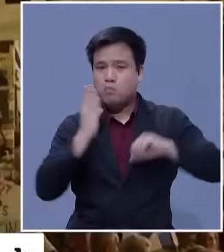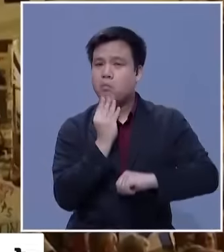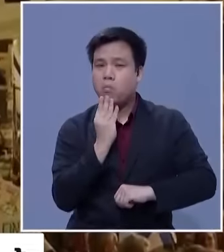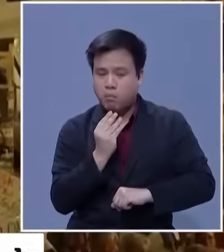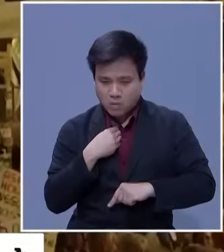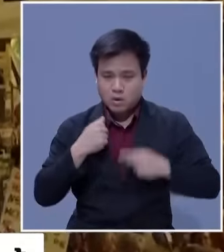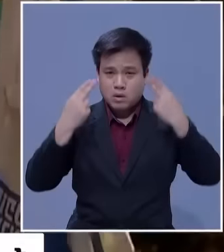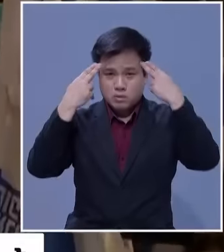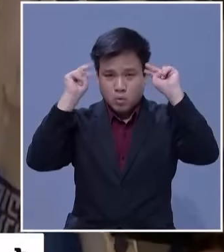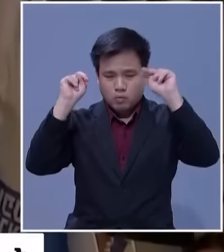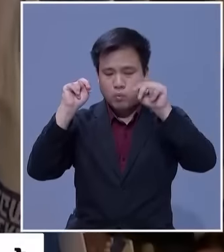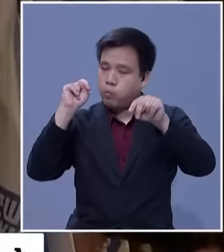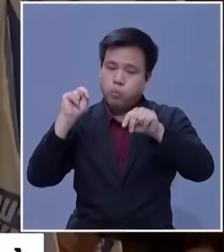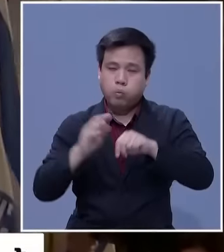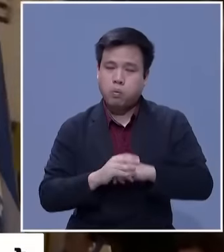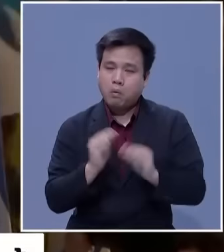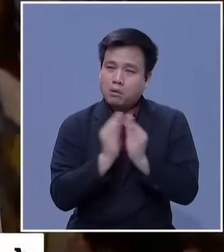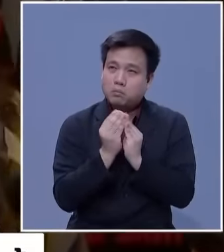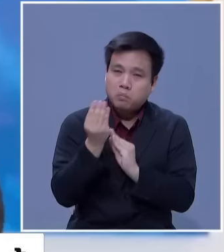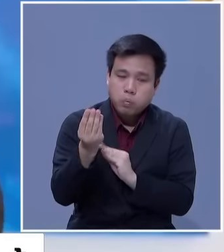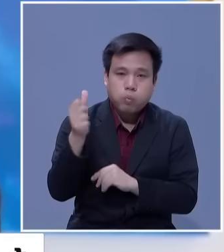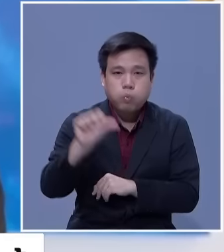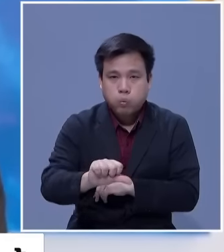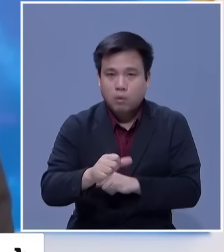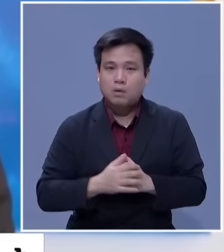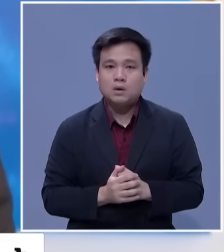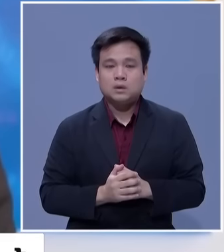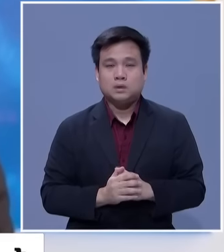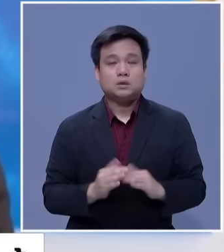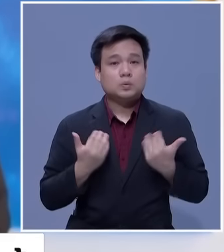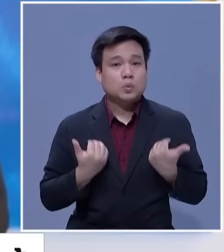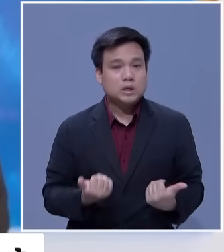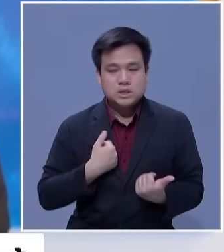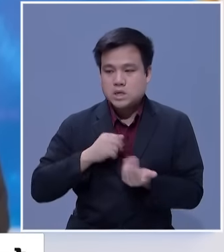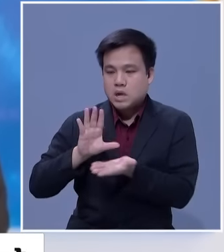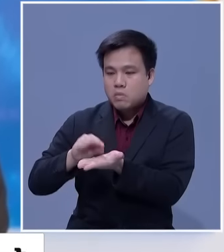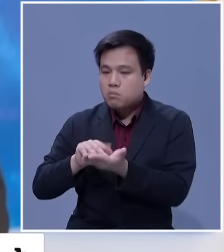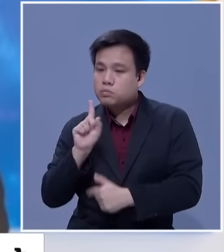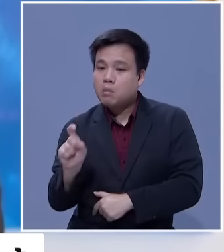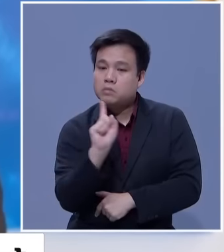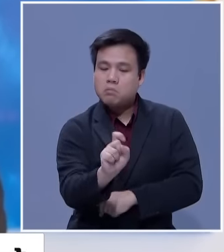เนทันยาฮูเองด้วยค่ะพลสำรวจความคิดเห็น ล่าสุดพบว่าประชาชนมากถึง